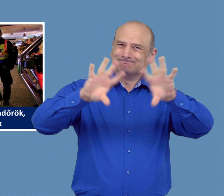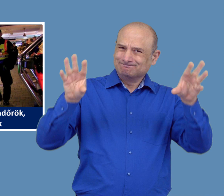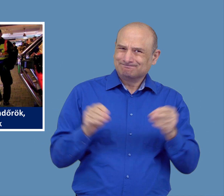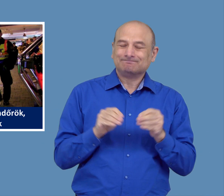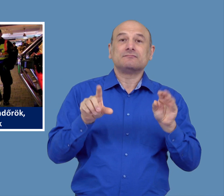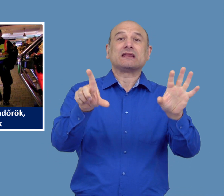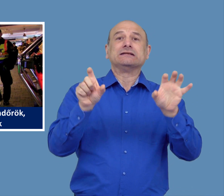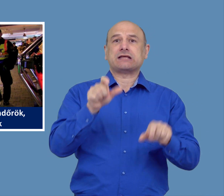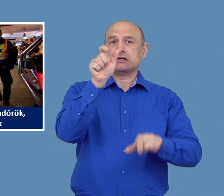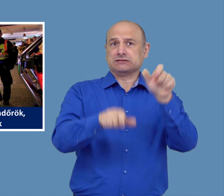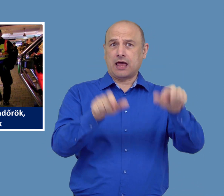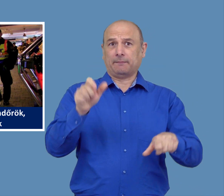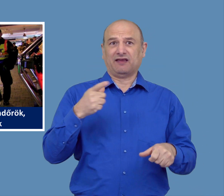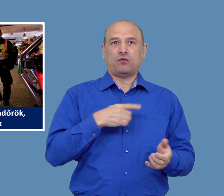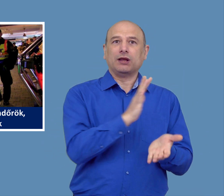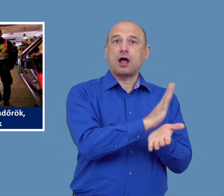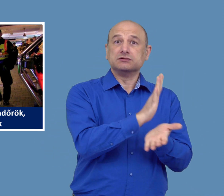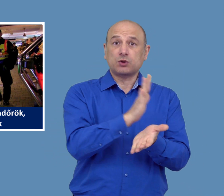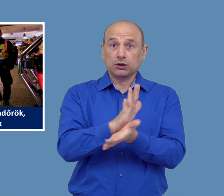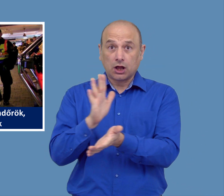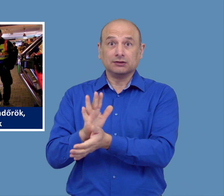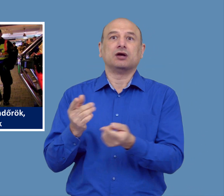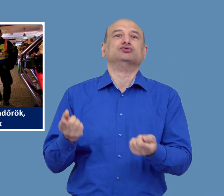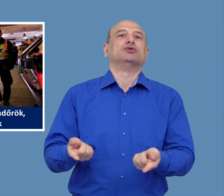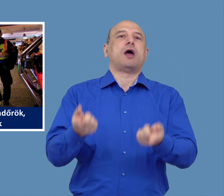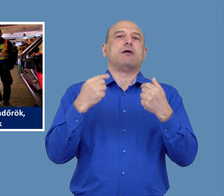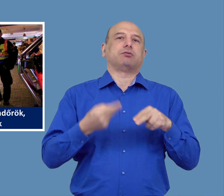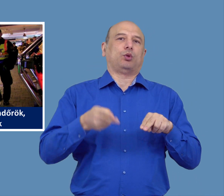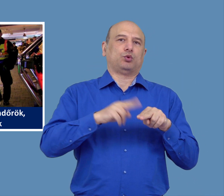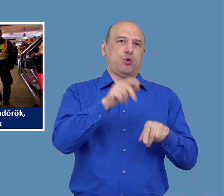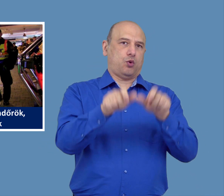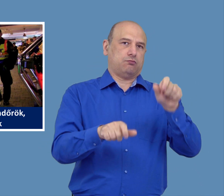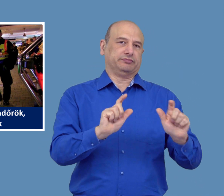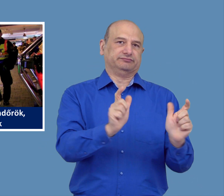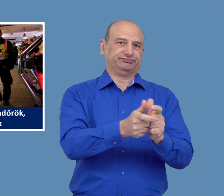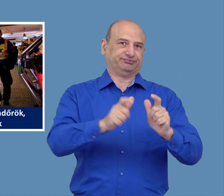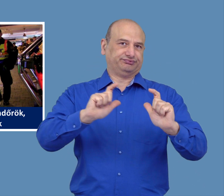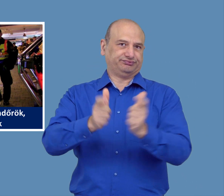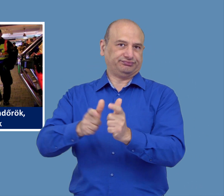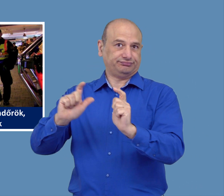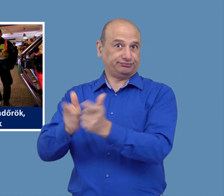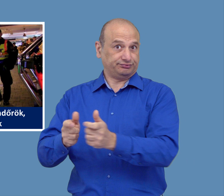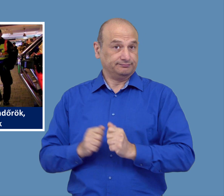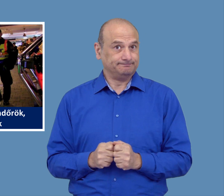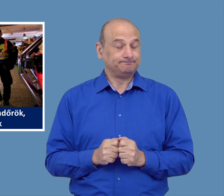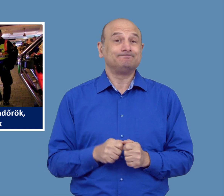Összesen 700 embert igazoltattak, közülük többet elfogtak.